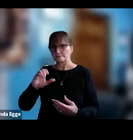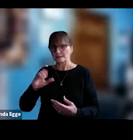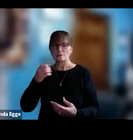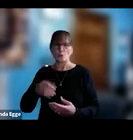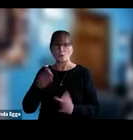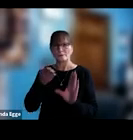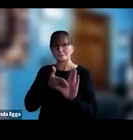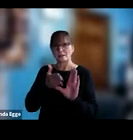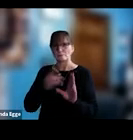mientras estaba encarcelado.